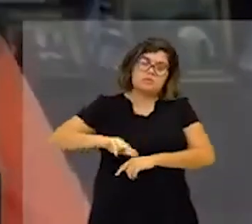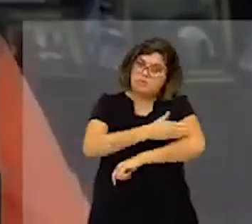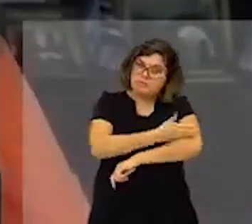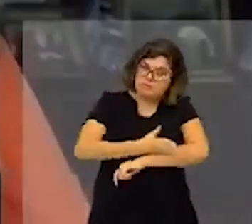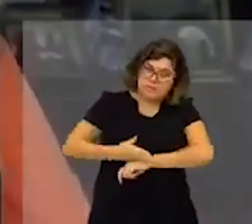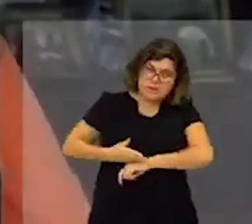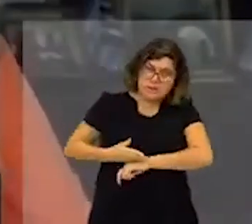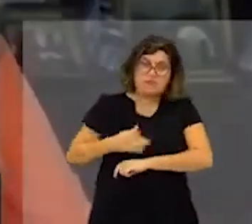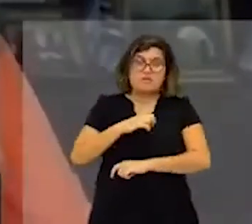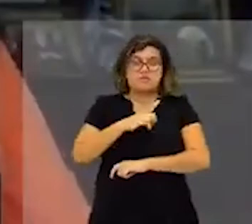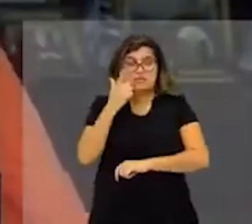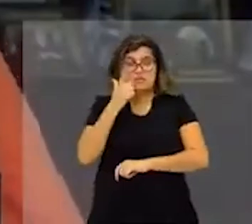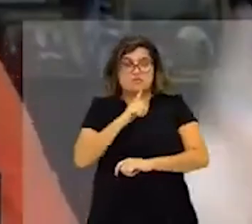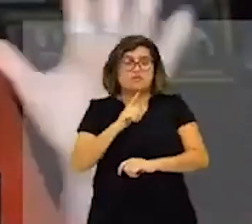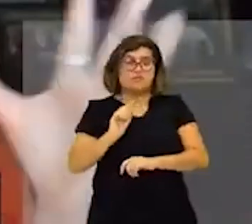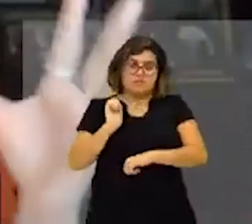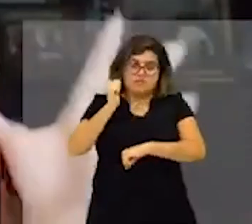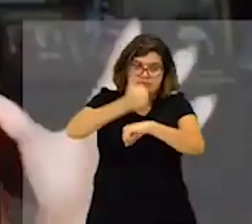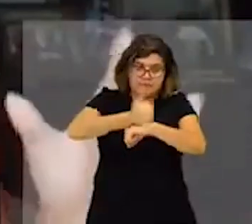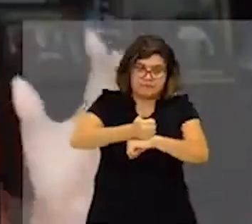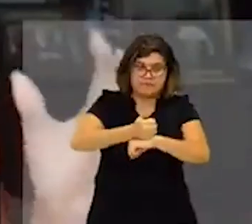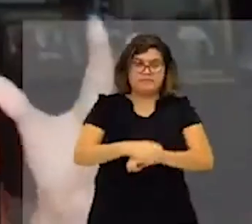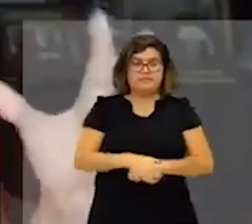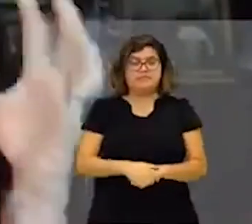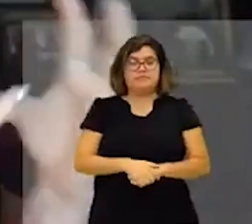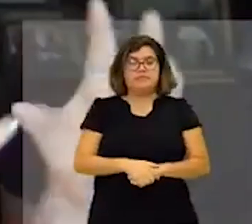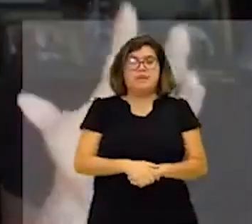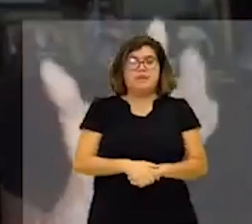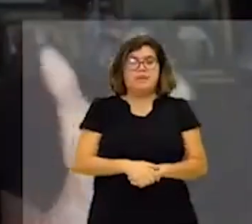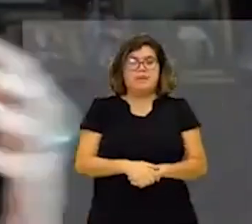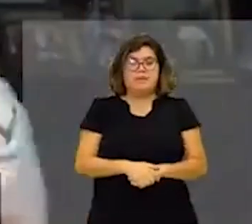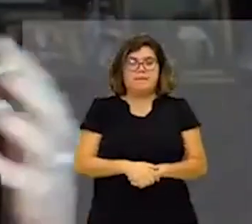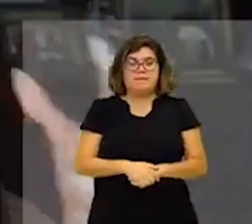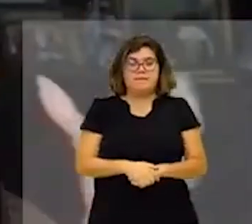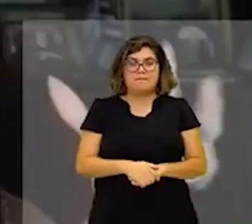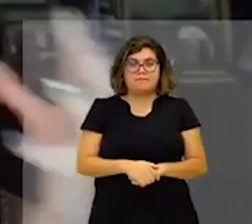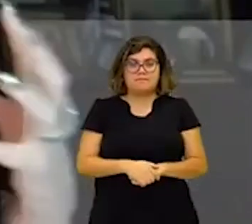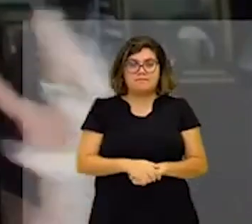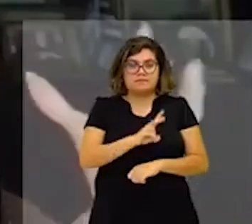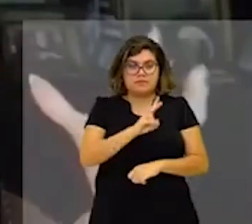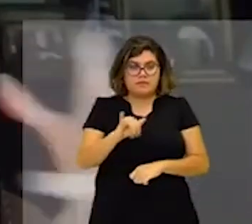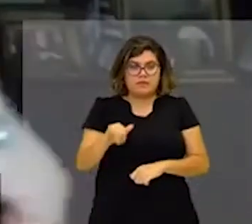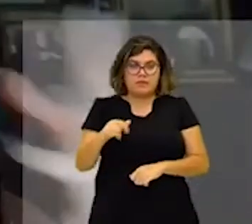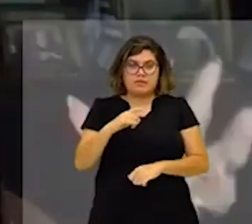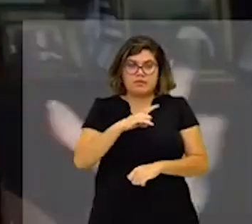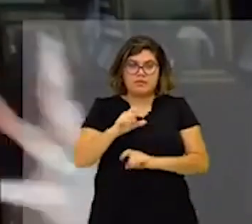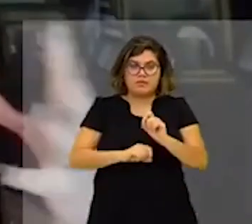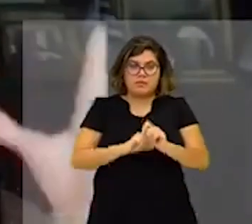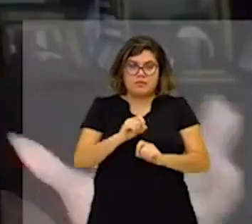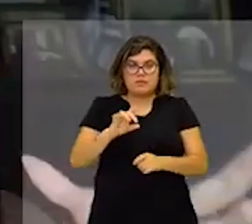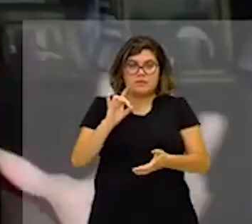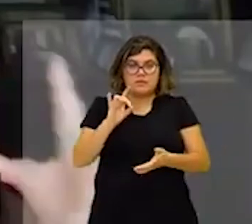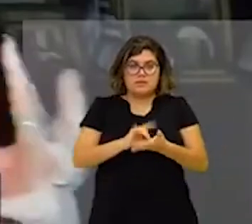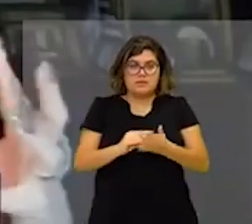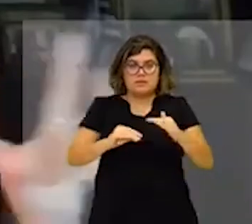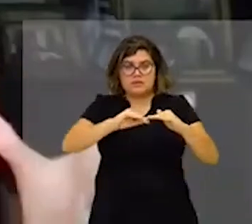nos primeiros lugares e aqui nós vamos ter que exatamente essa é essa desigualdade aí vou então